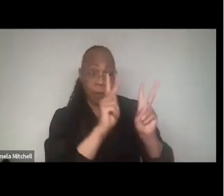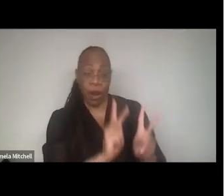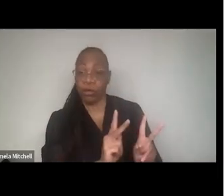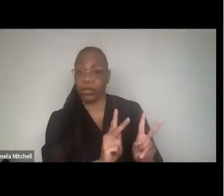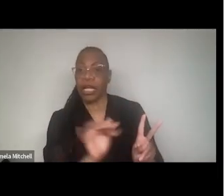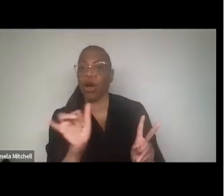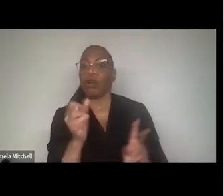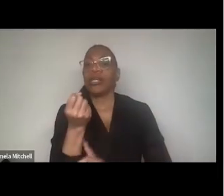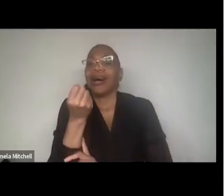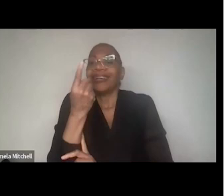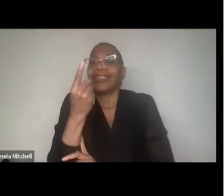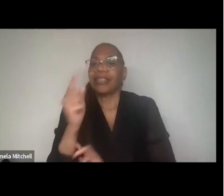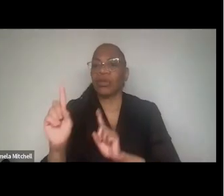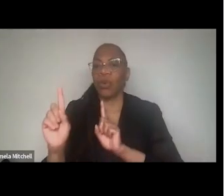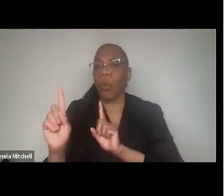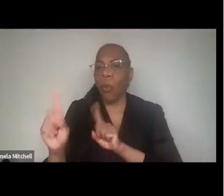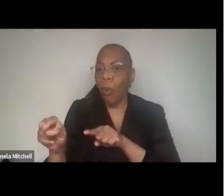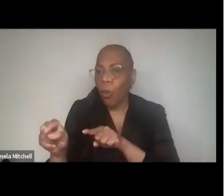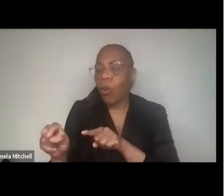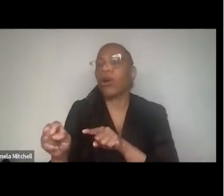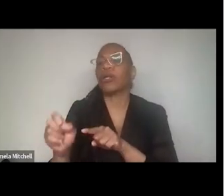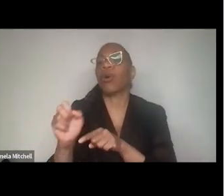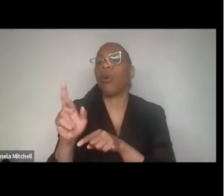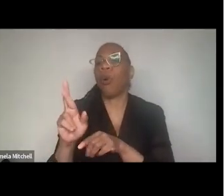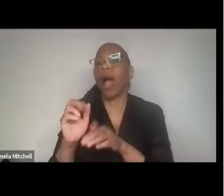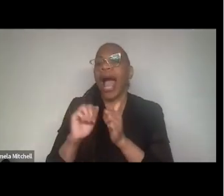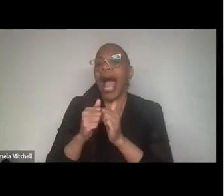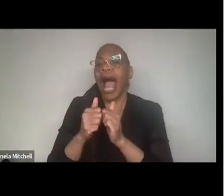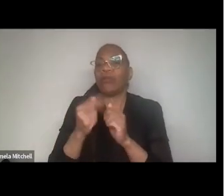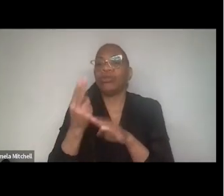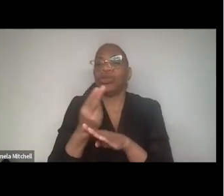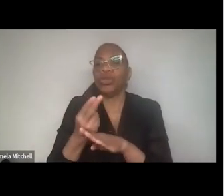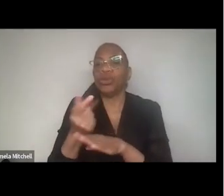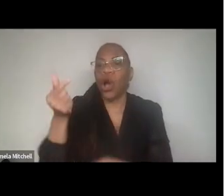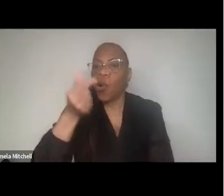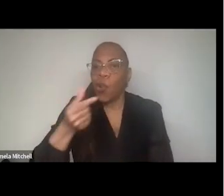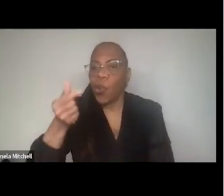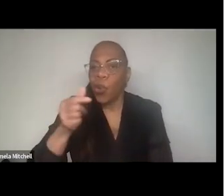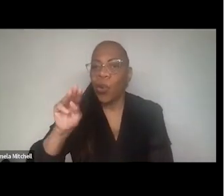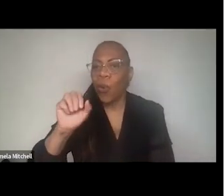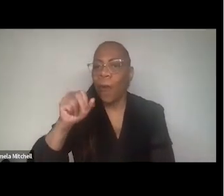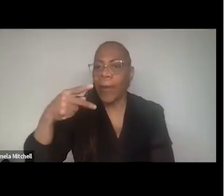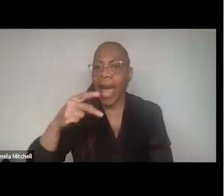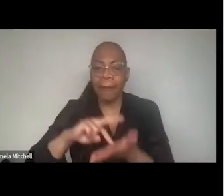cómo pedir un Uber? ¿Pueden entender cómo usar Google Maps y pasar del punto A al punto B al punto C?